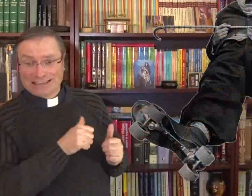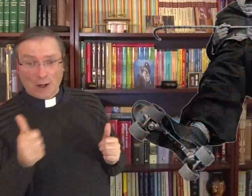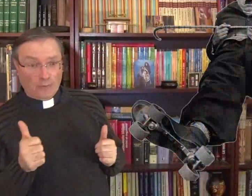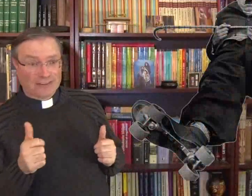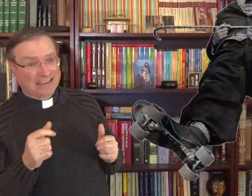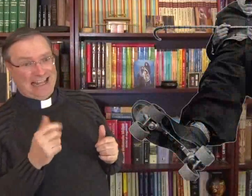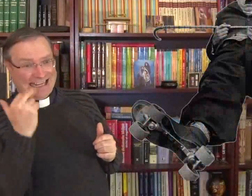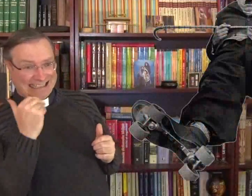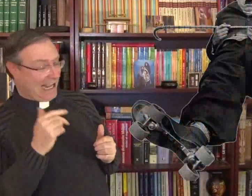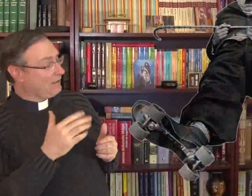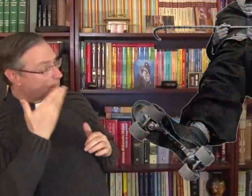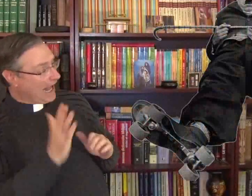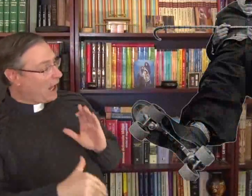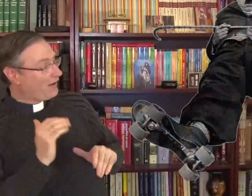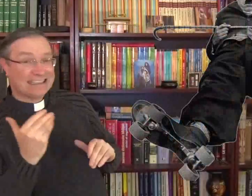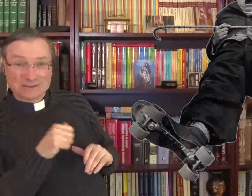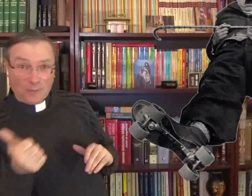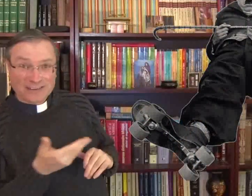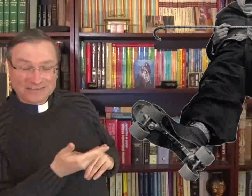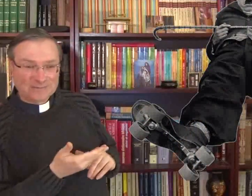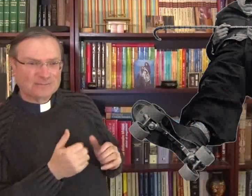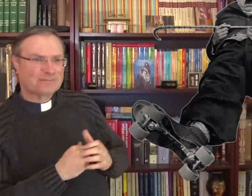en riant des malheurs des autres?